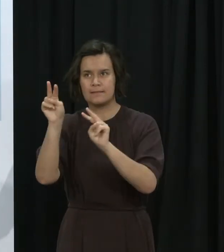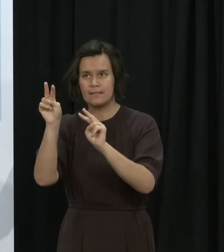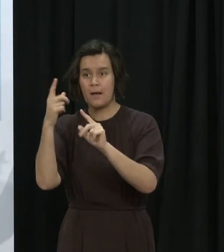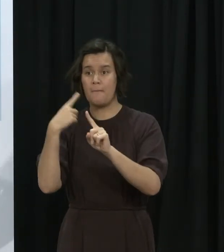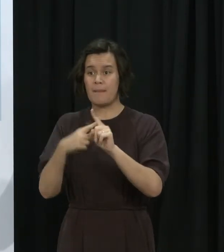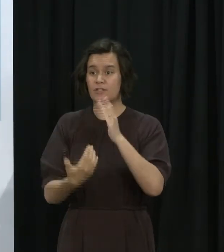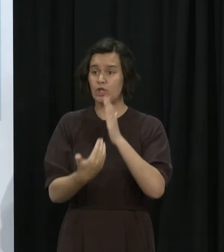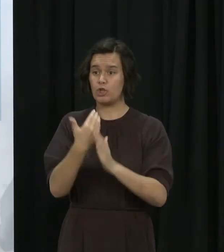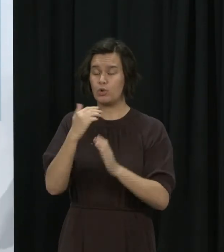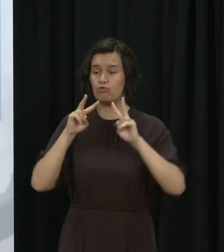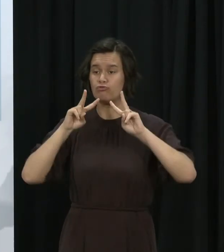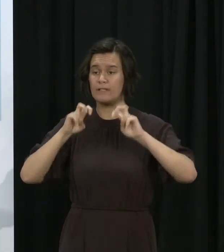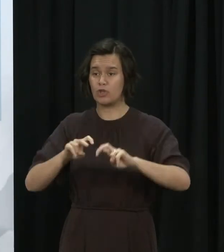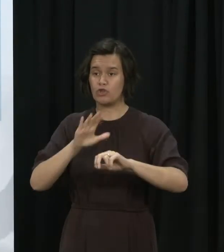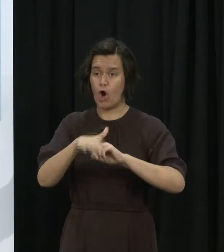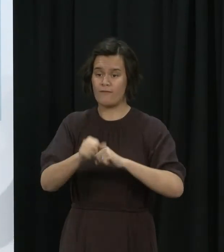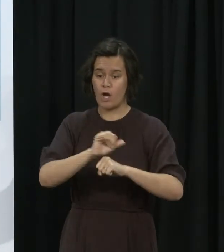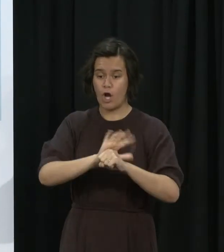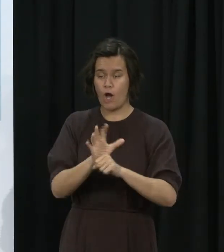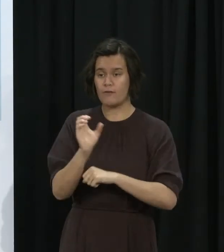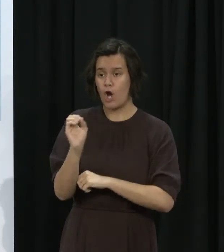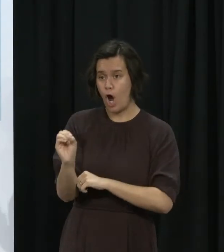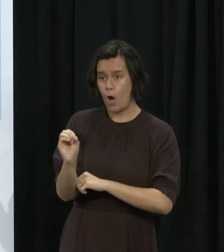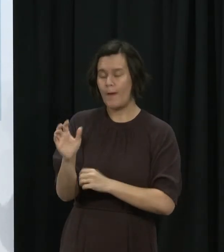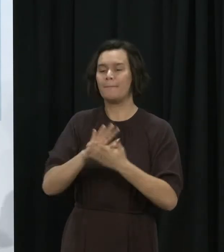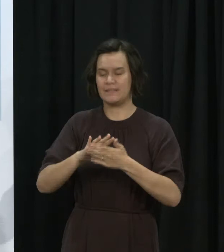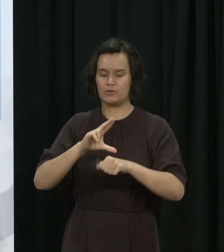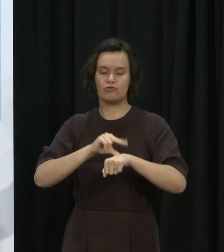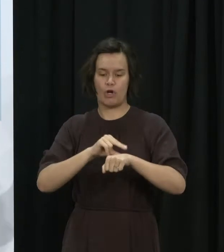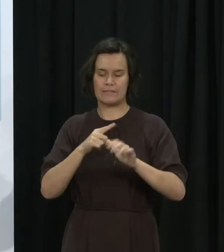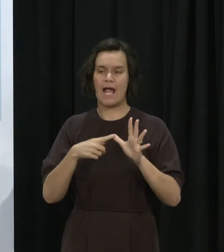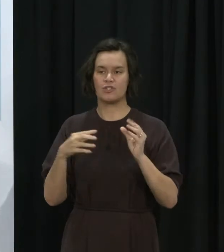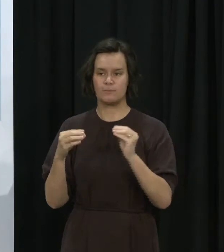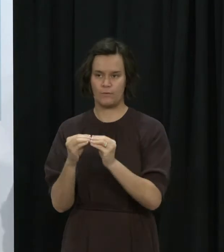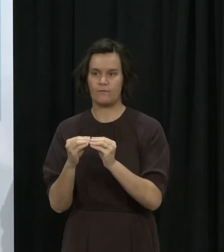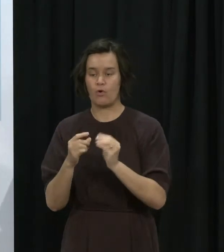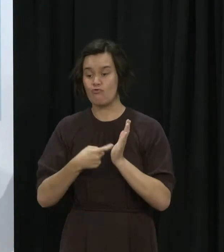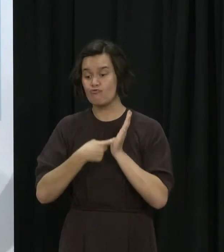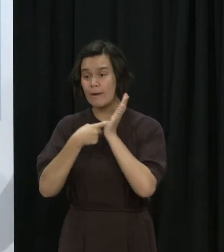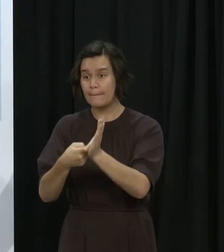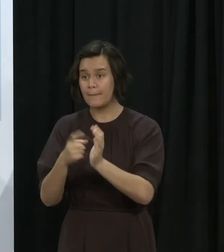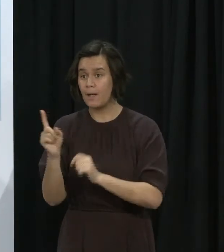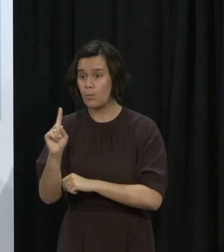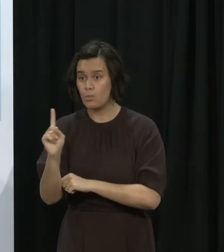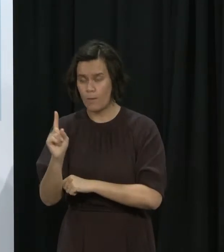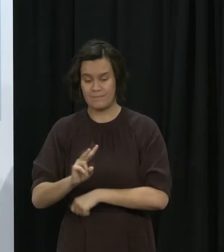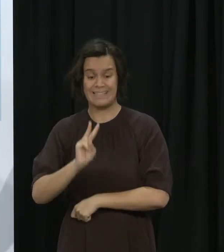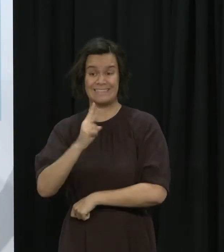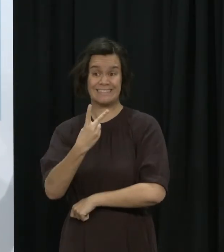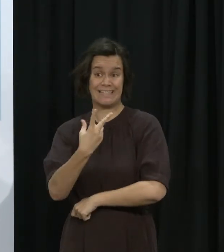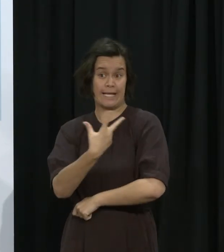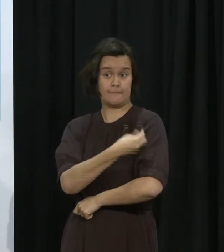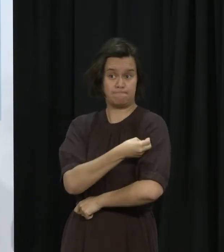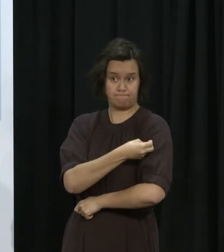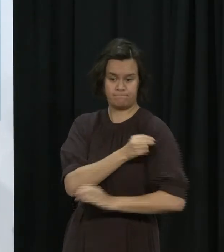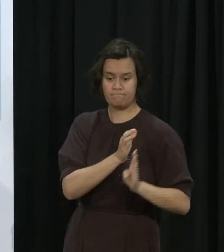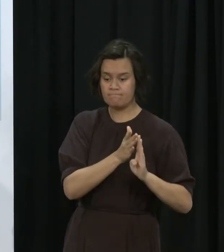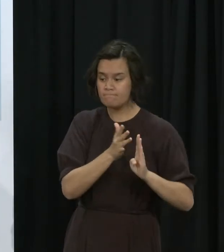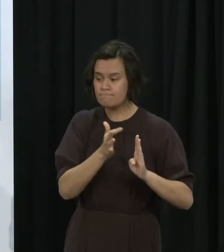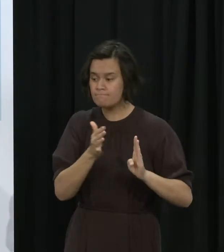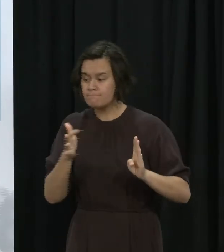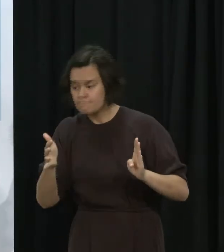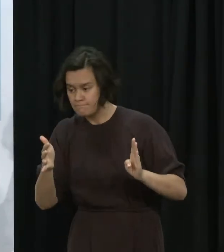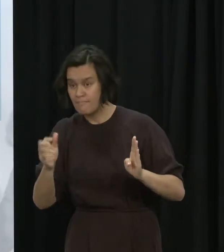tenei waa wero. Ka rite ki te